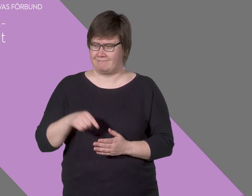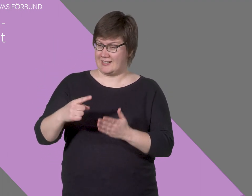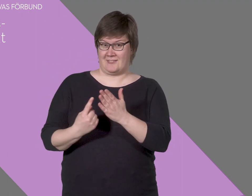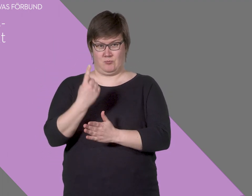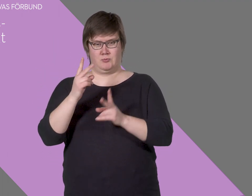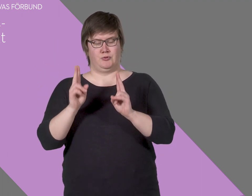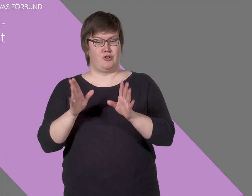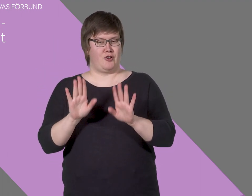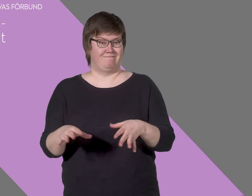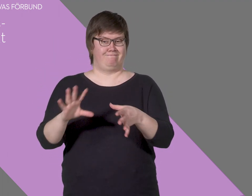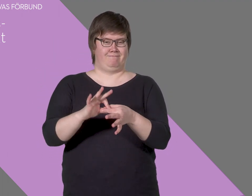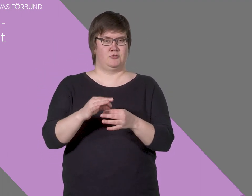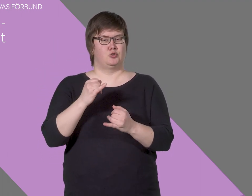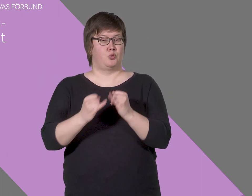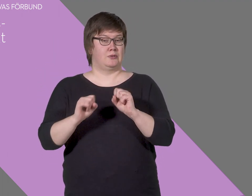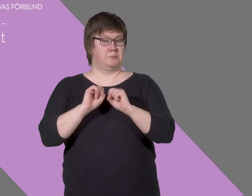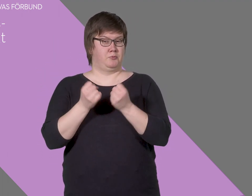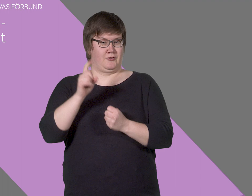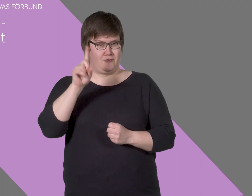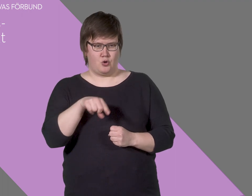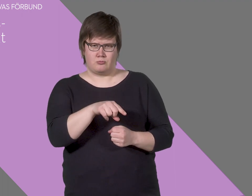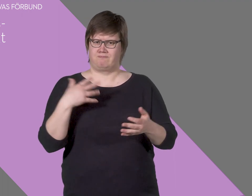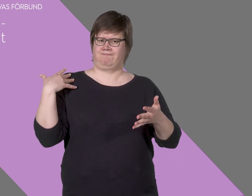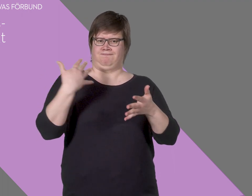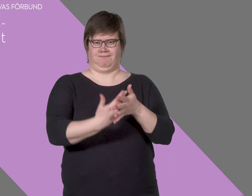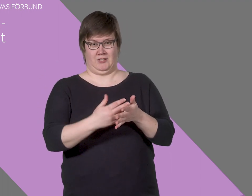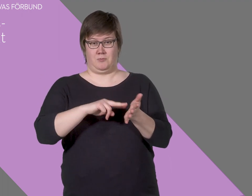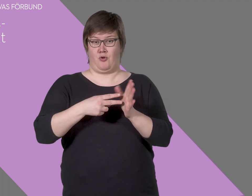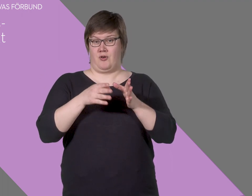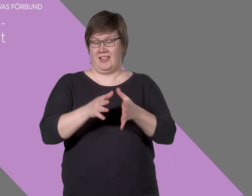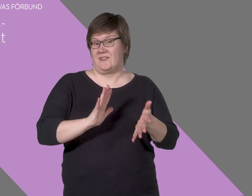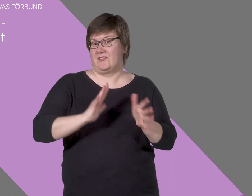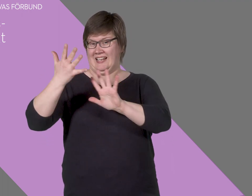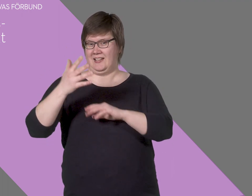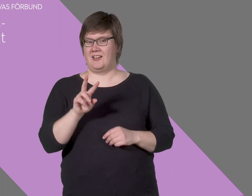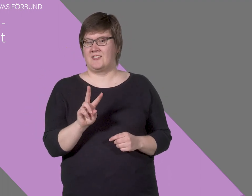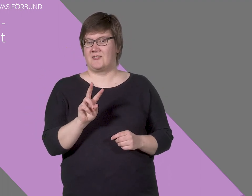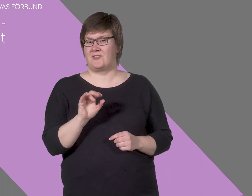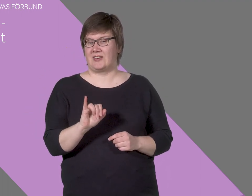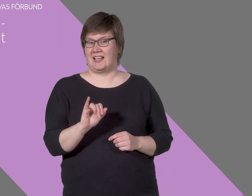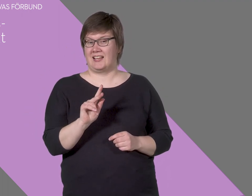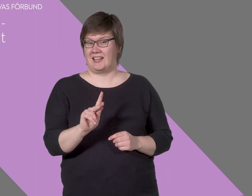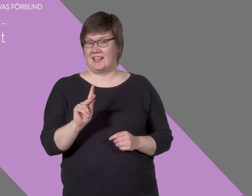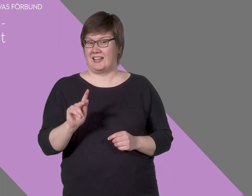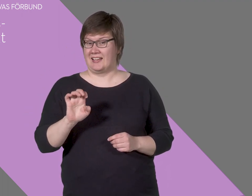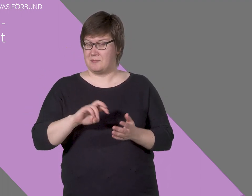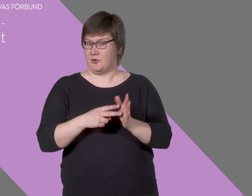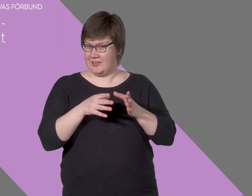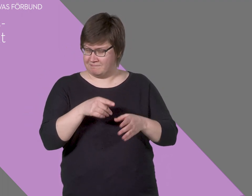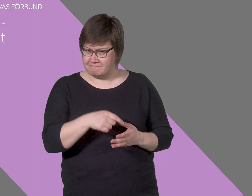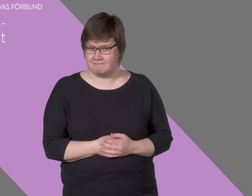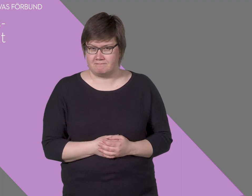Evenemanget var också slutseminariet för det långvariga projektet VIKKE.